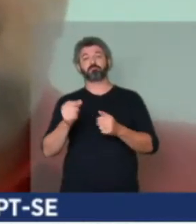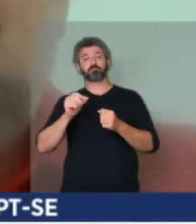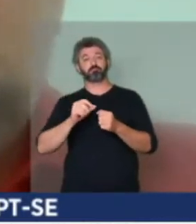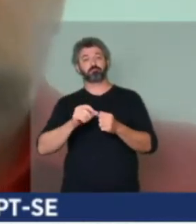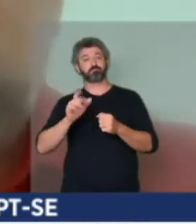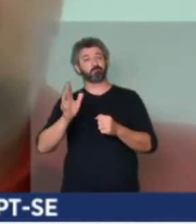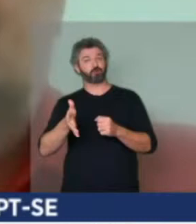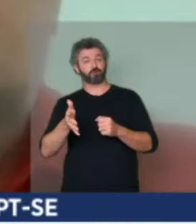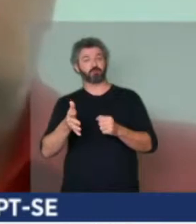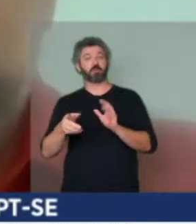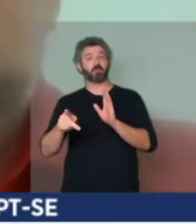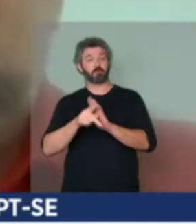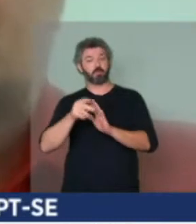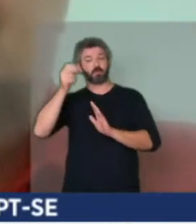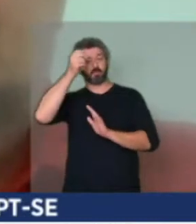PREFEITOS E PREFEITAS PORTANTO É FUNDAMENTAL O APOIO AOS